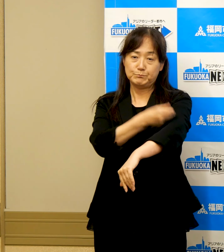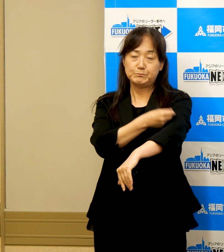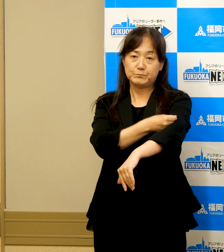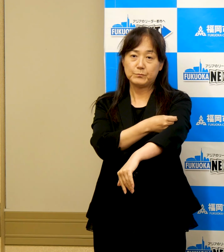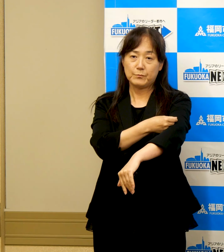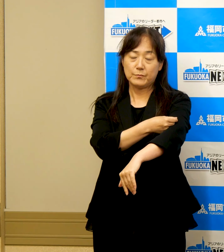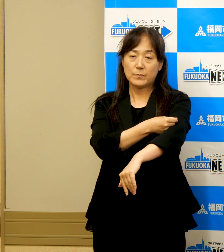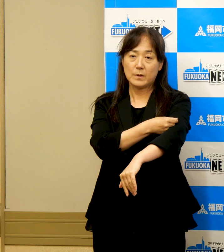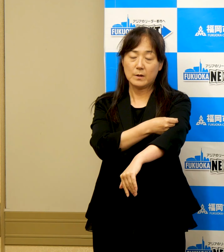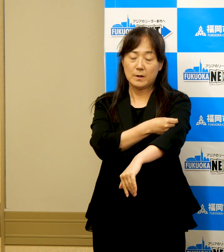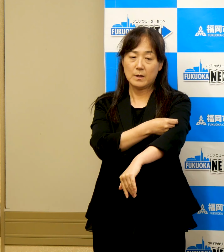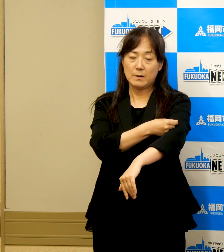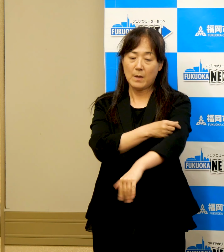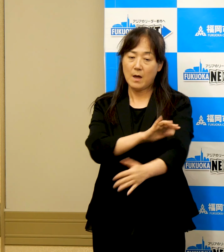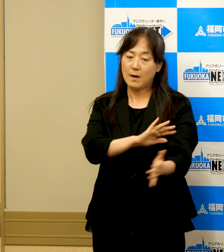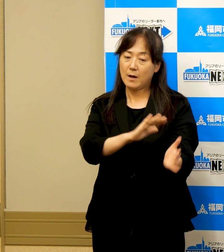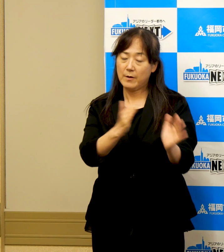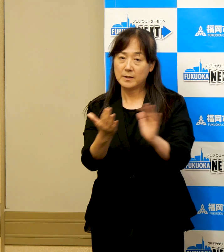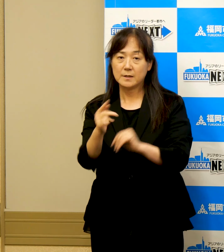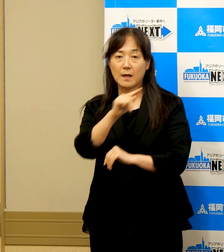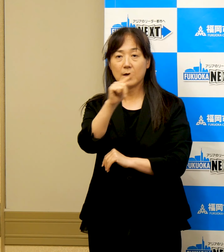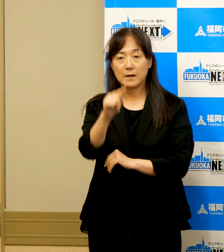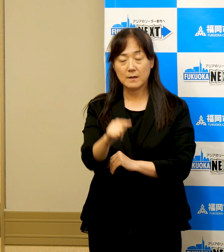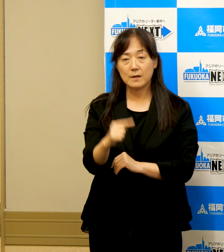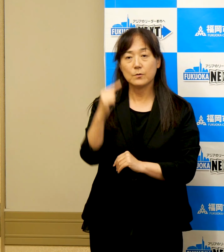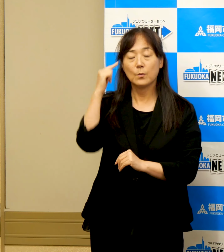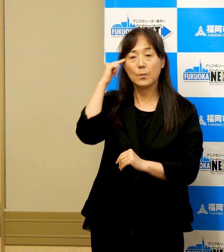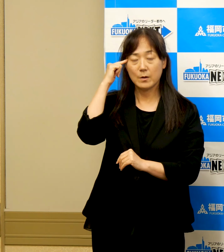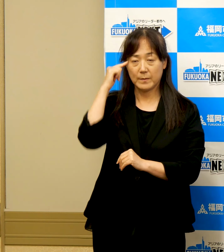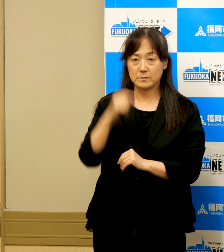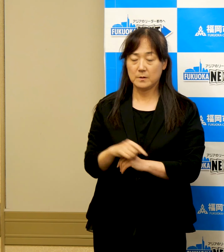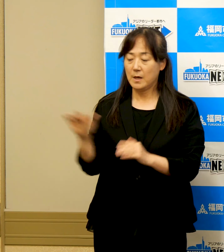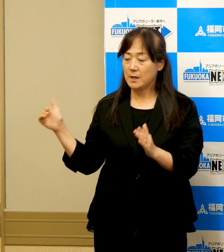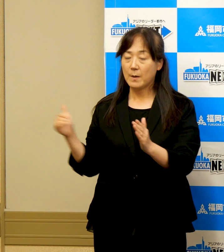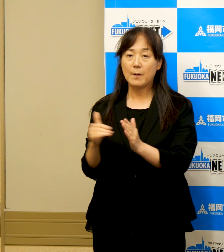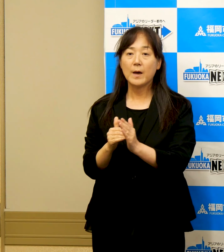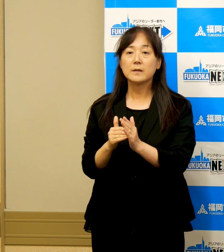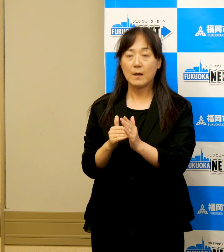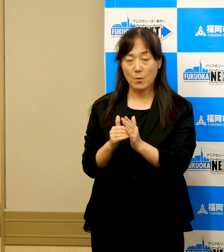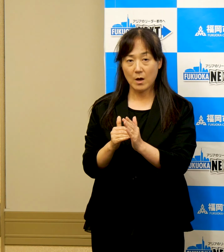ステージが変わったなと思うわけですね 要するにこれまでについては